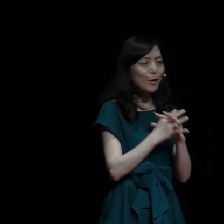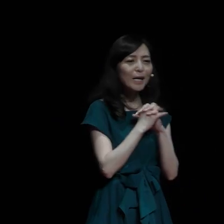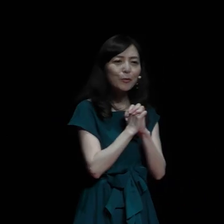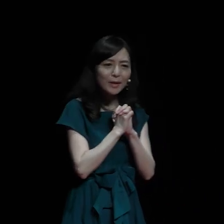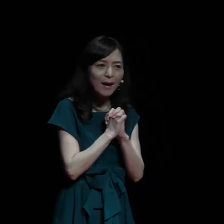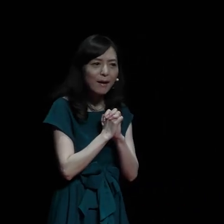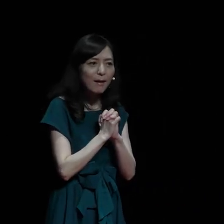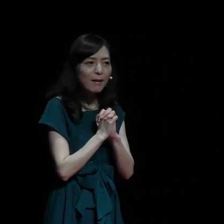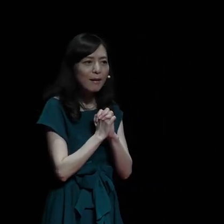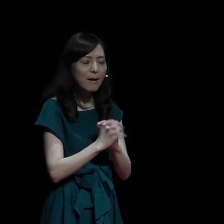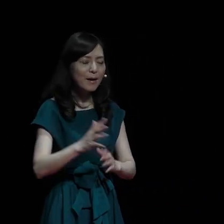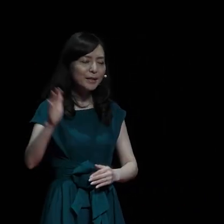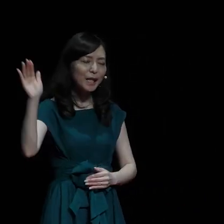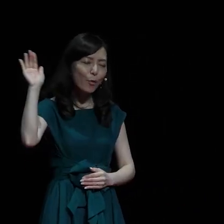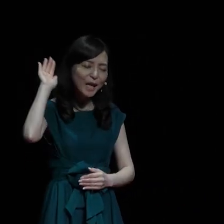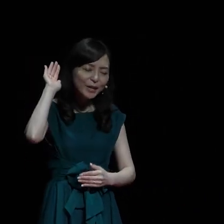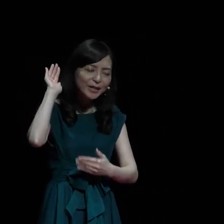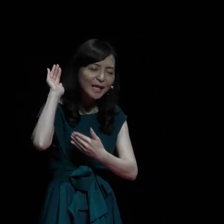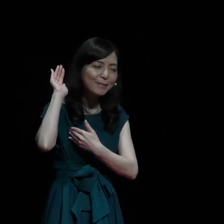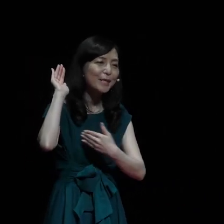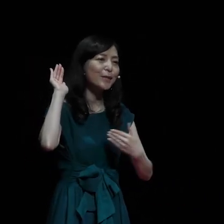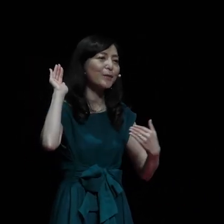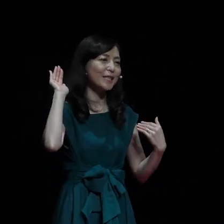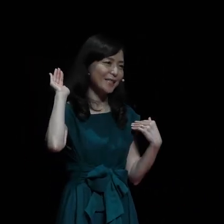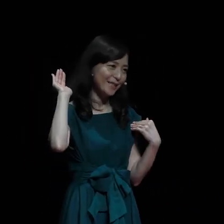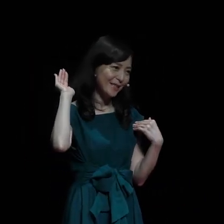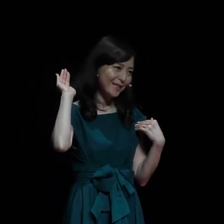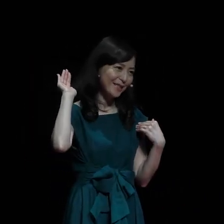[Por favor, que pueda ser capaz de escuchar]